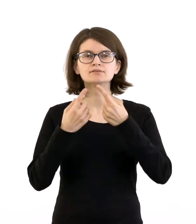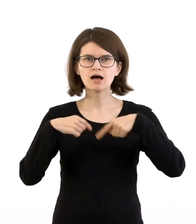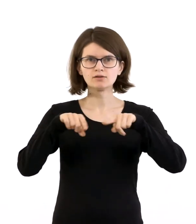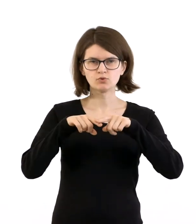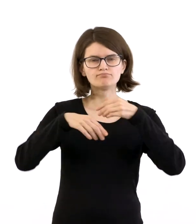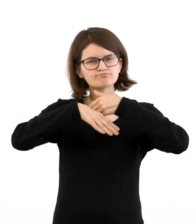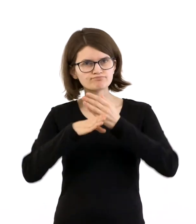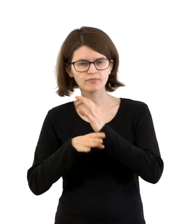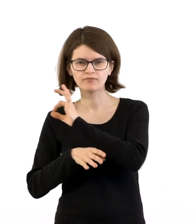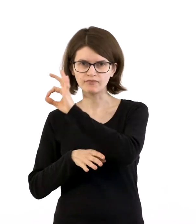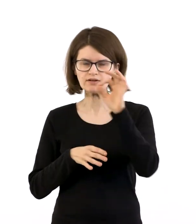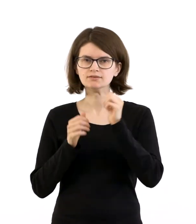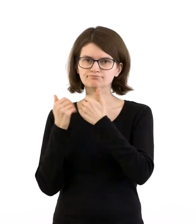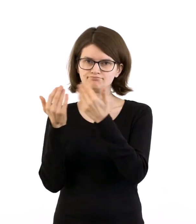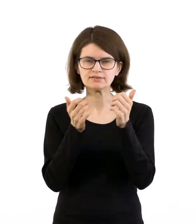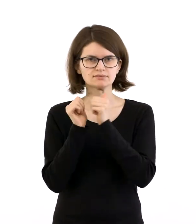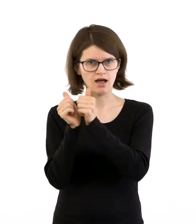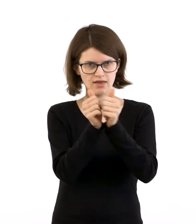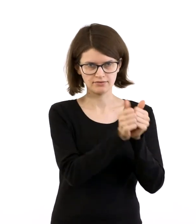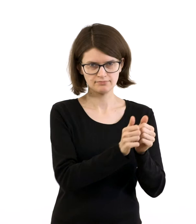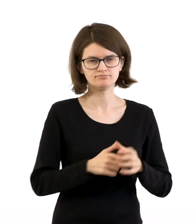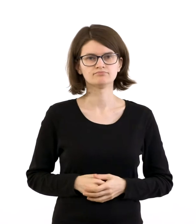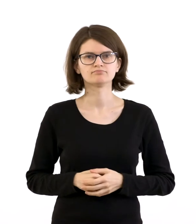podzielcie zadania pomiędzy członków zespołu,